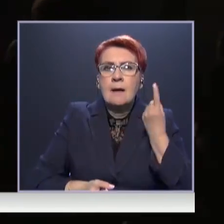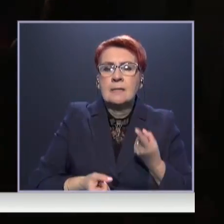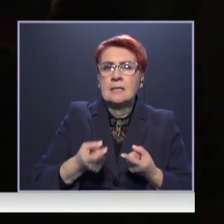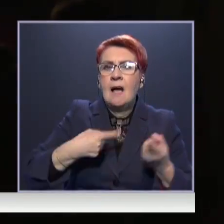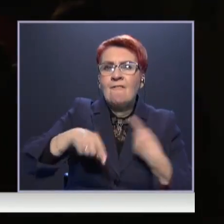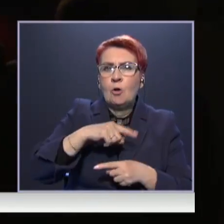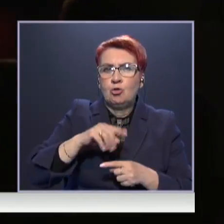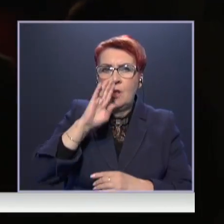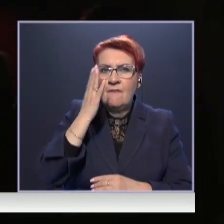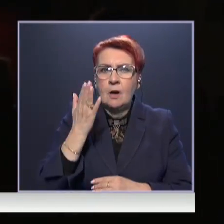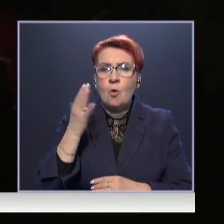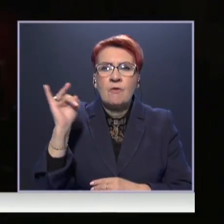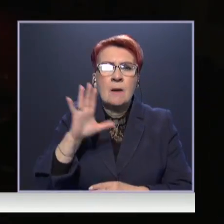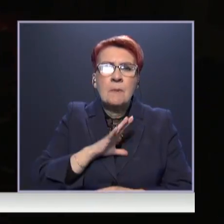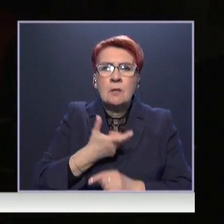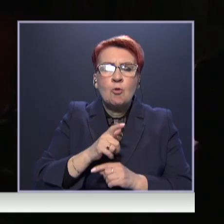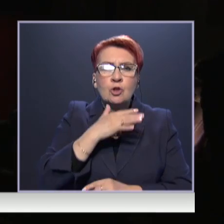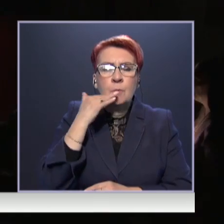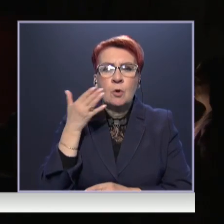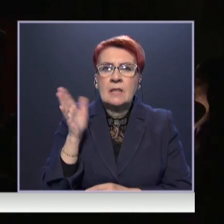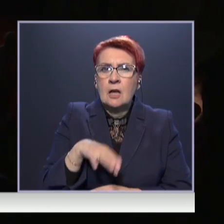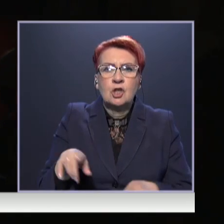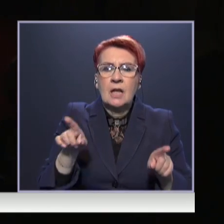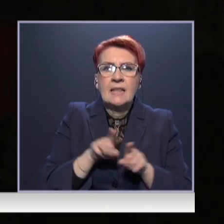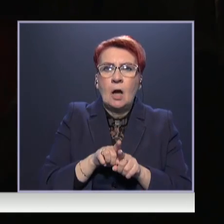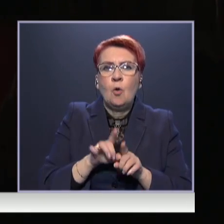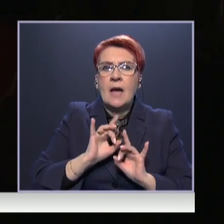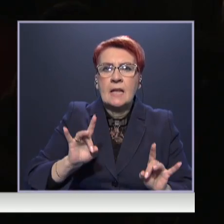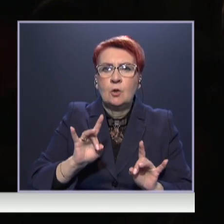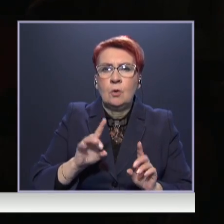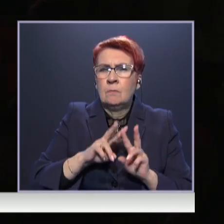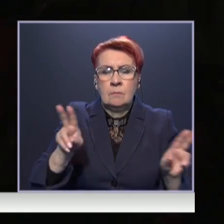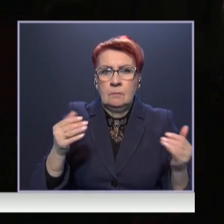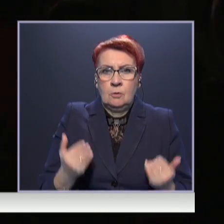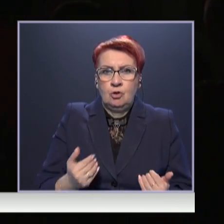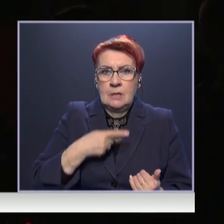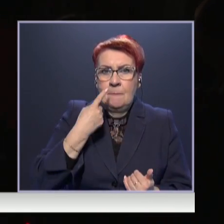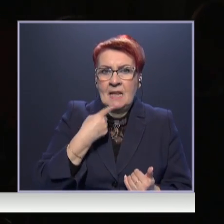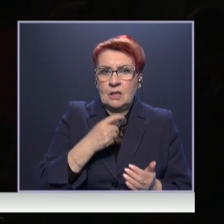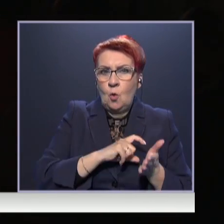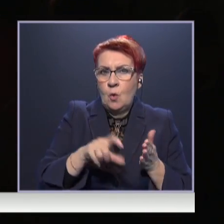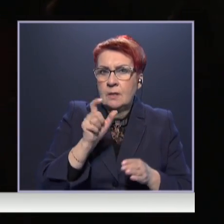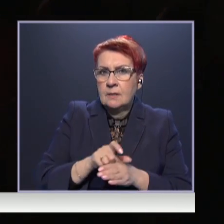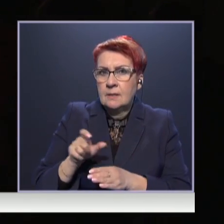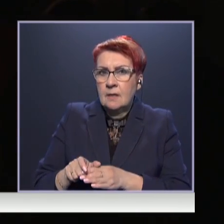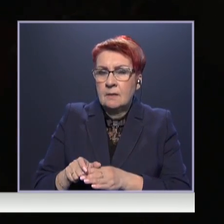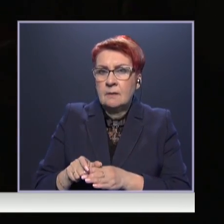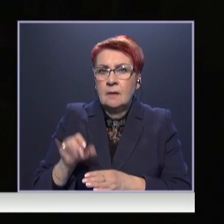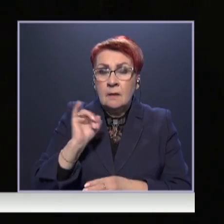врагов и было очень много даже такой же риторики как та что сейчас произносится и в общем русские народ